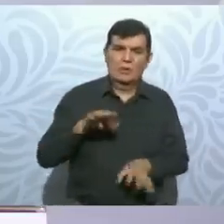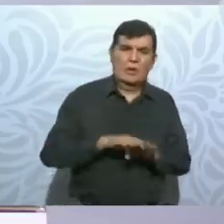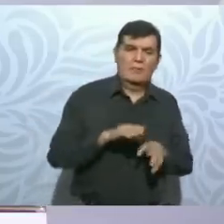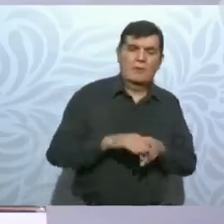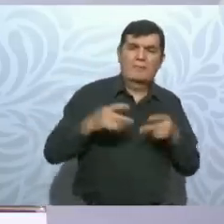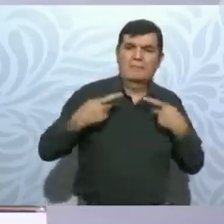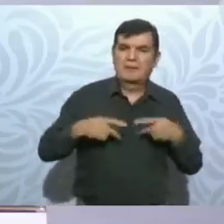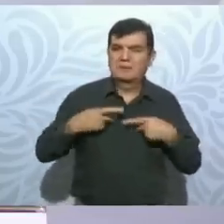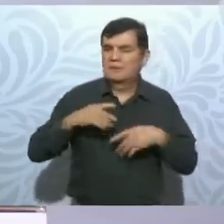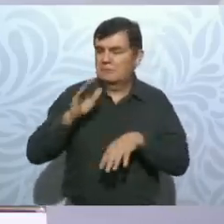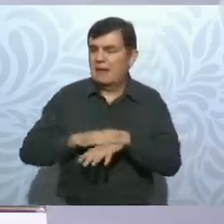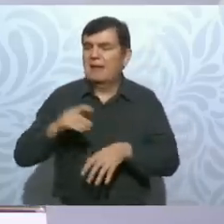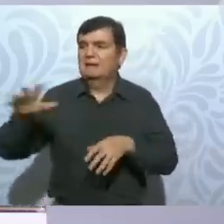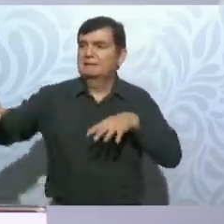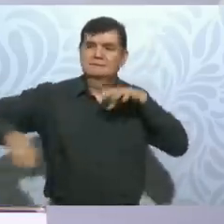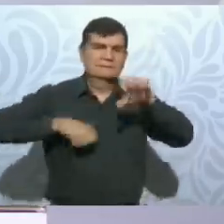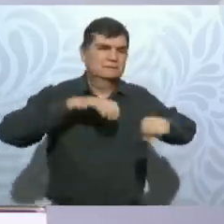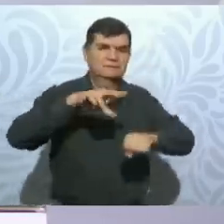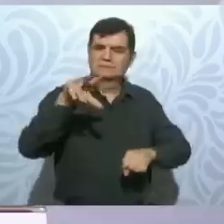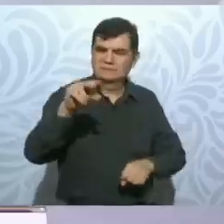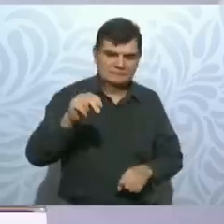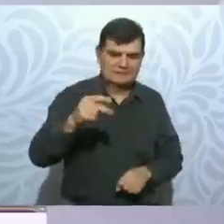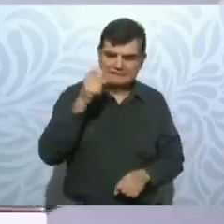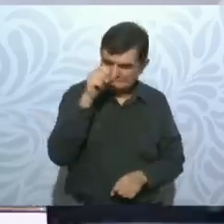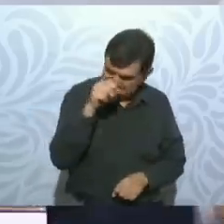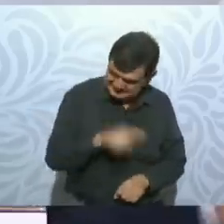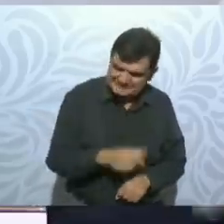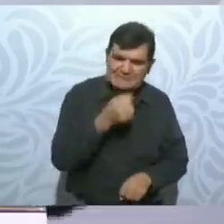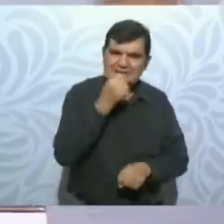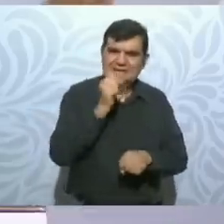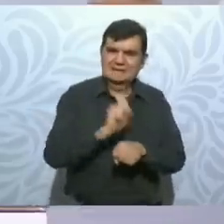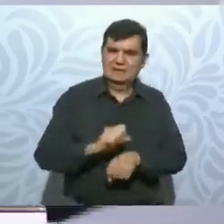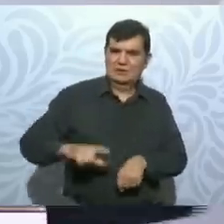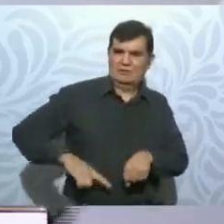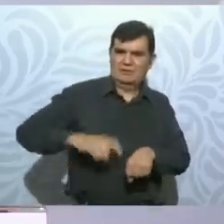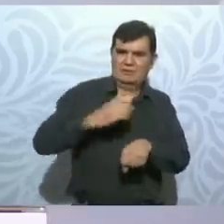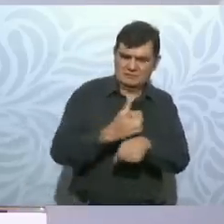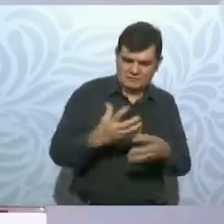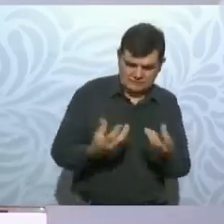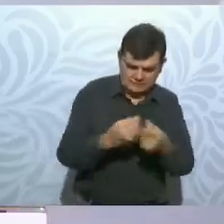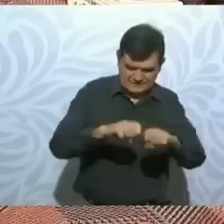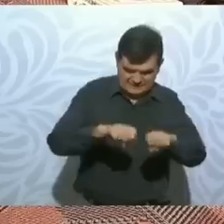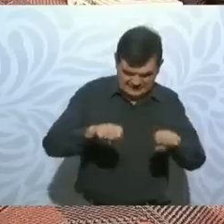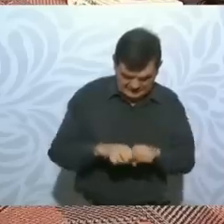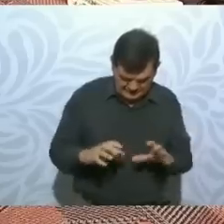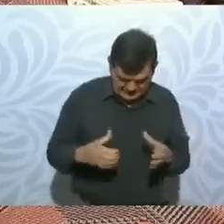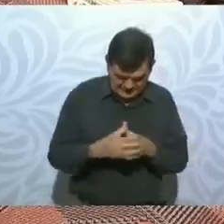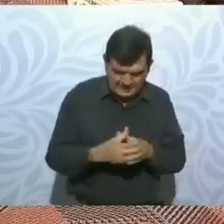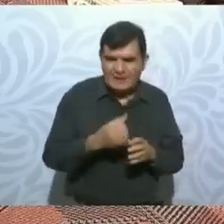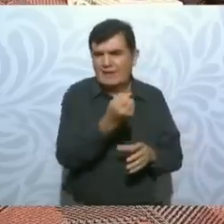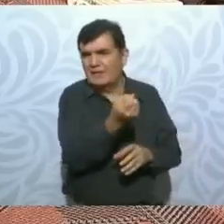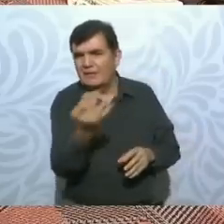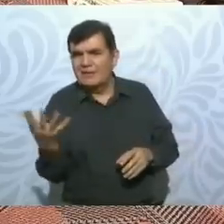más personas es la secretaria de gobernación y su equipo con 10 personas de la secretaria